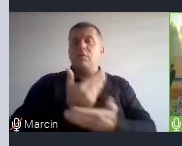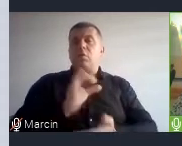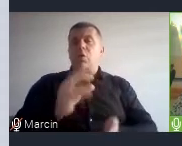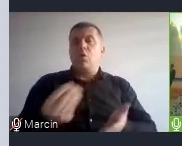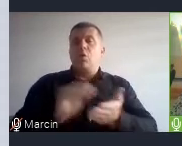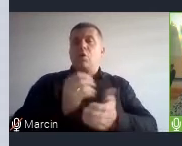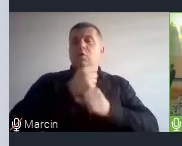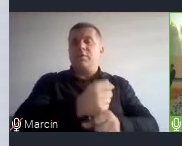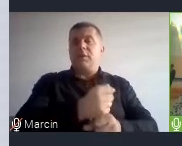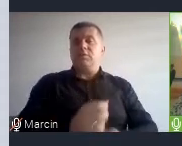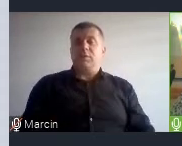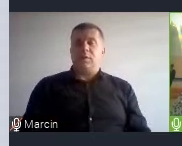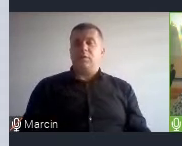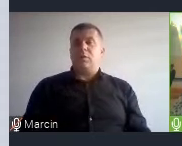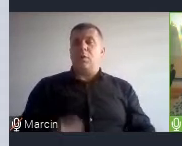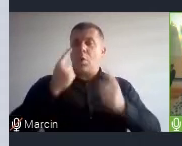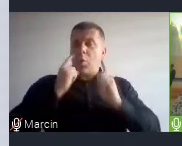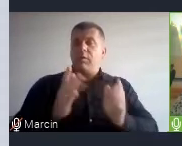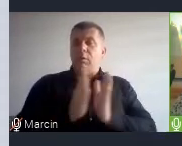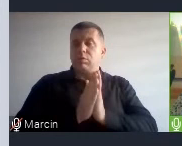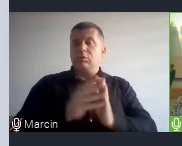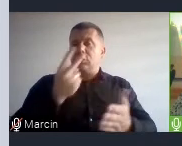I tu dokładnie czytajcie swoje wnioski.